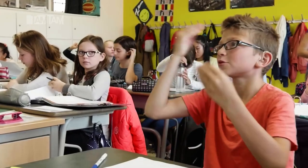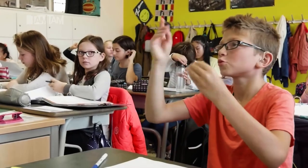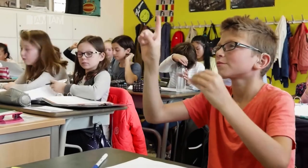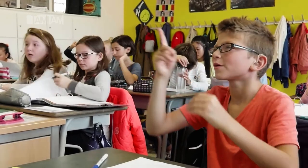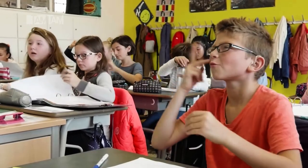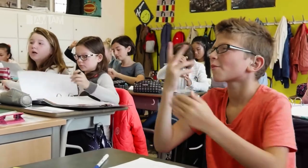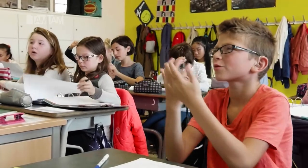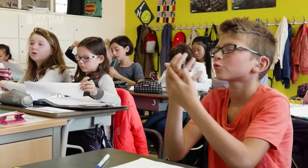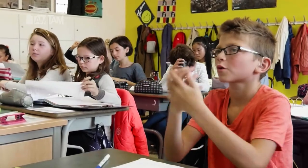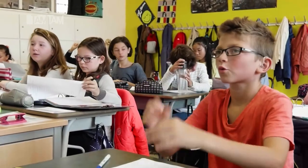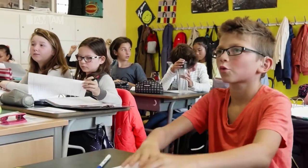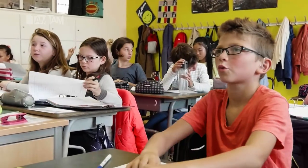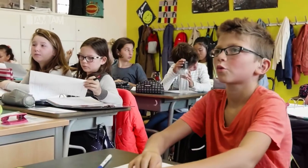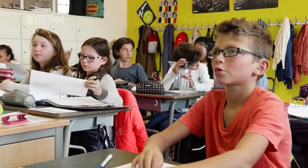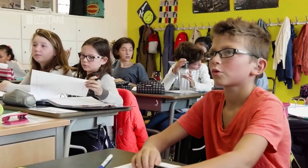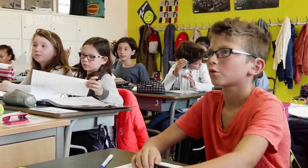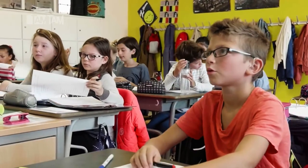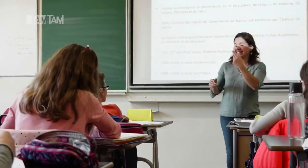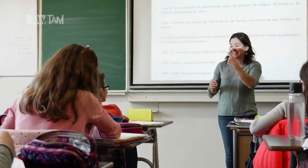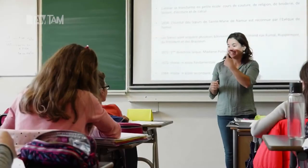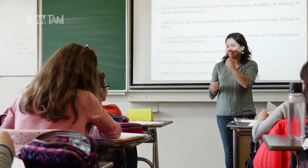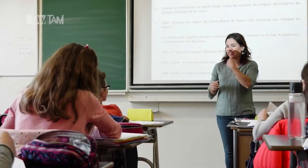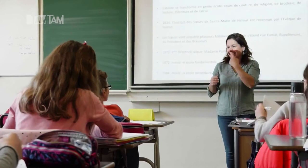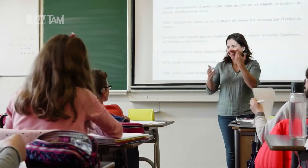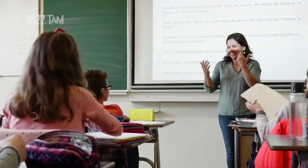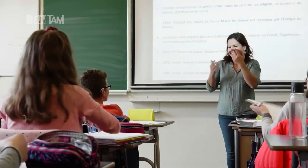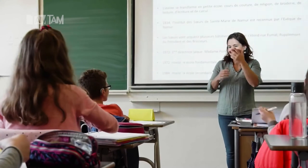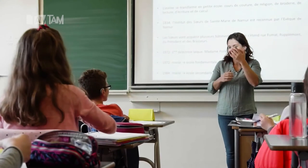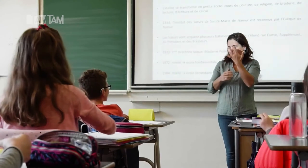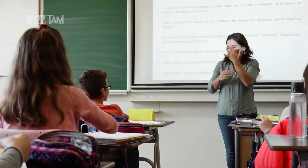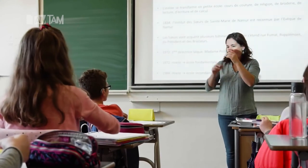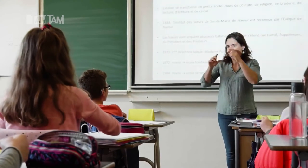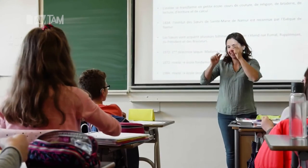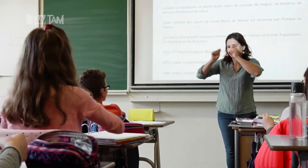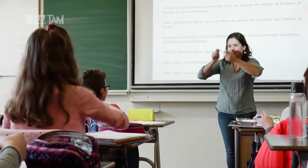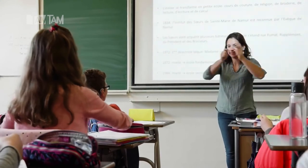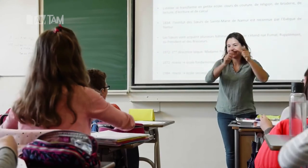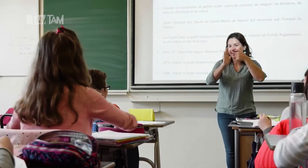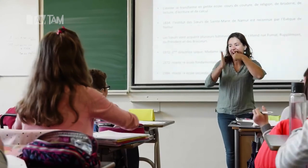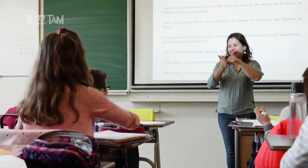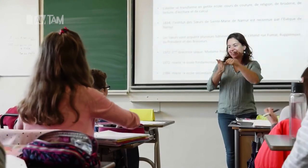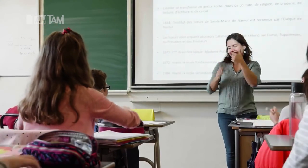ce qui était intéressant dans dans ce style d'inclusion, qui est une inclusion spéciale parce que ce sont des petits groupes dans des grands groupes,